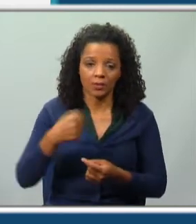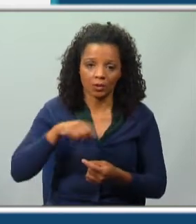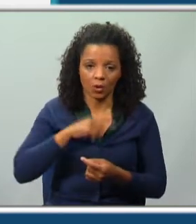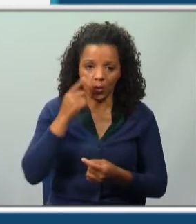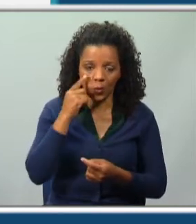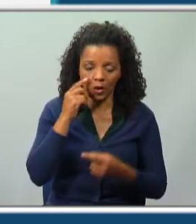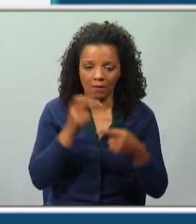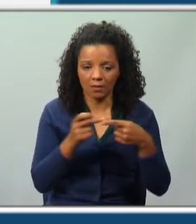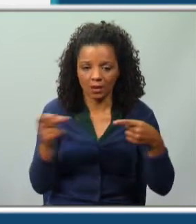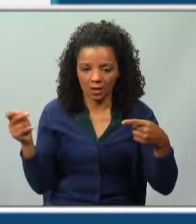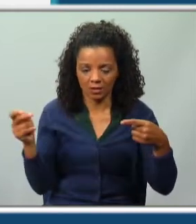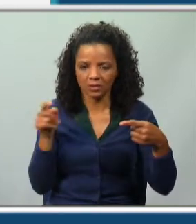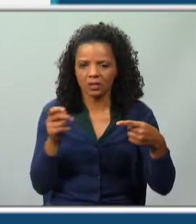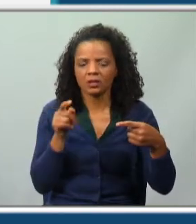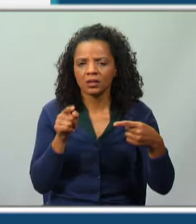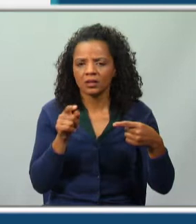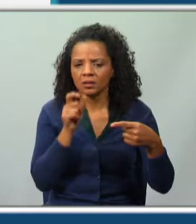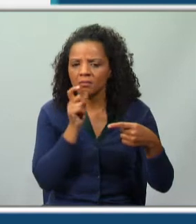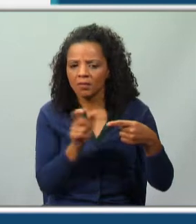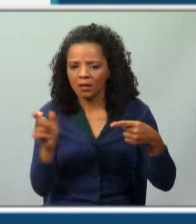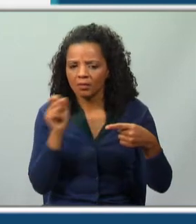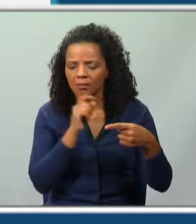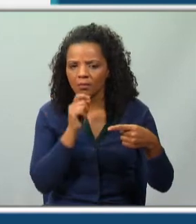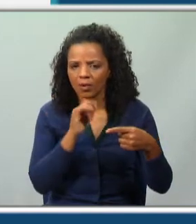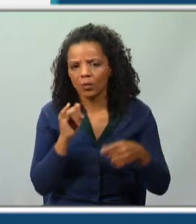conhecer nesta frase poderá ter um homônimo 知道在這句話中可能有一個同名